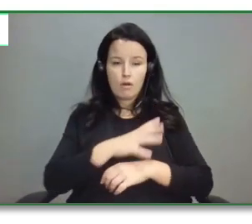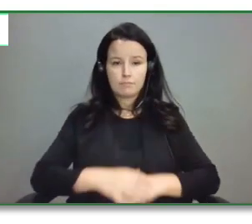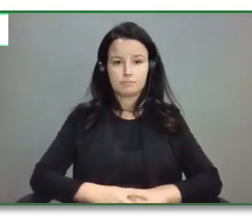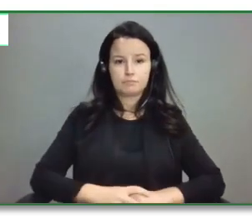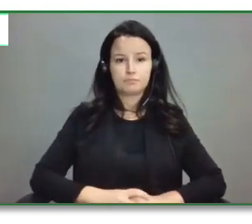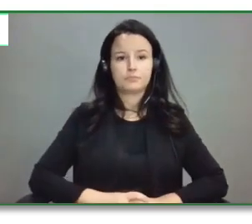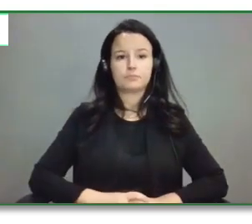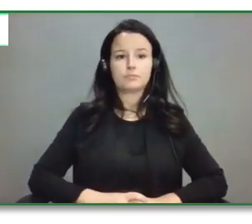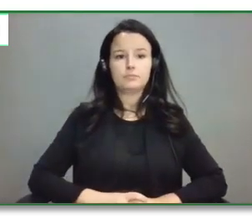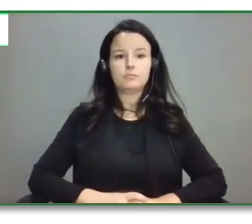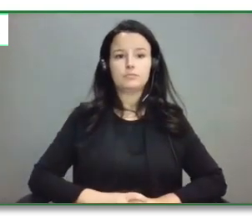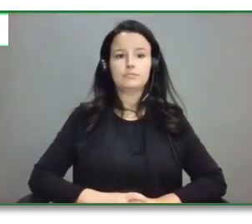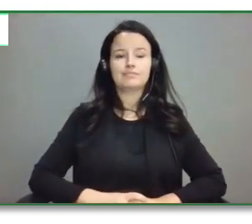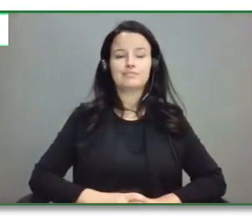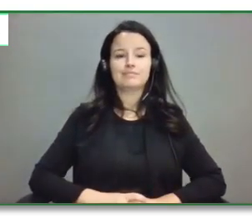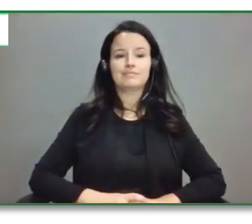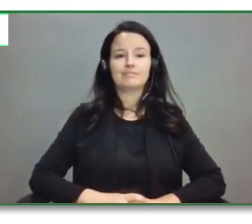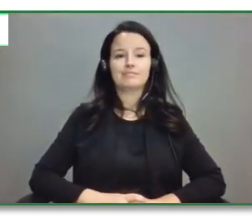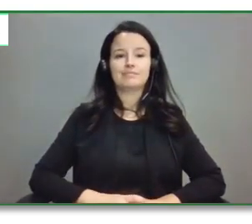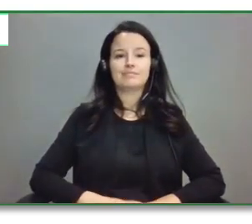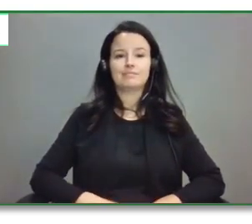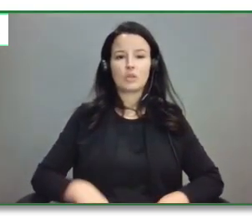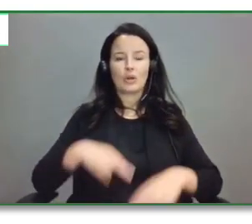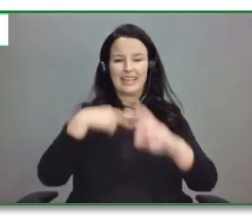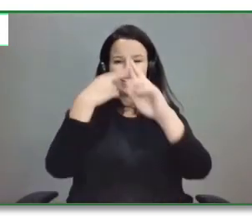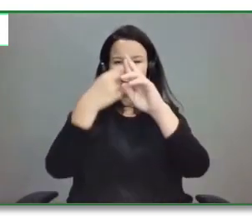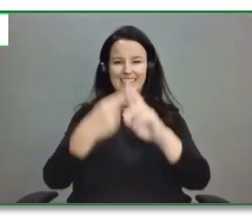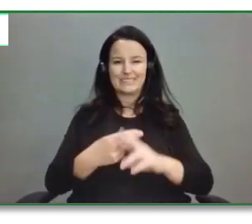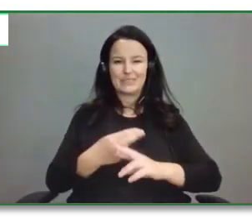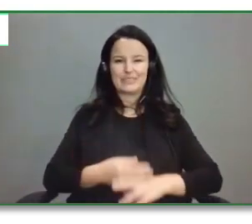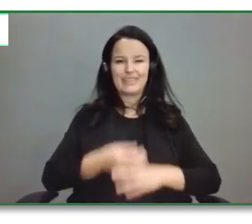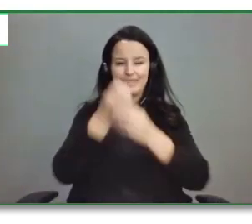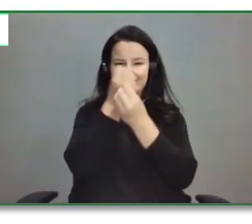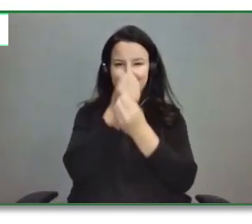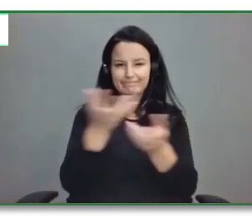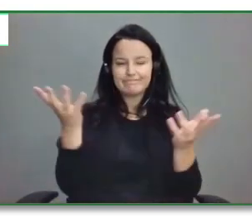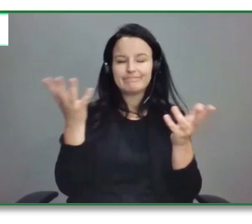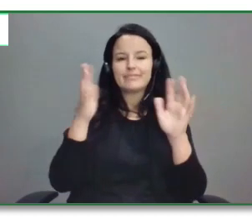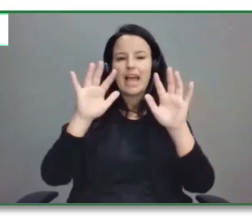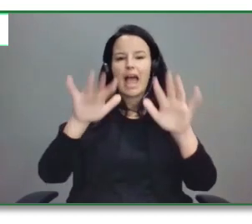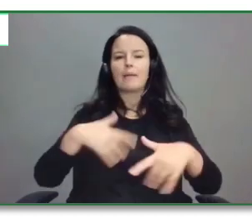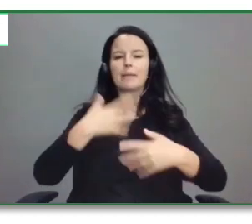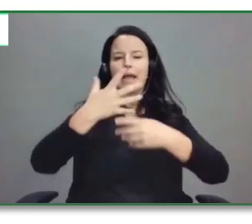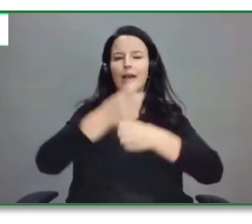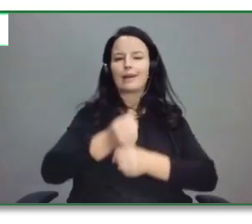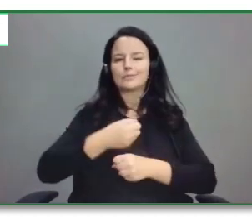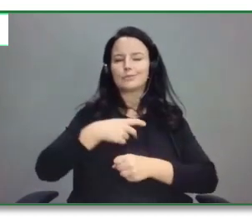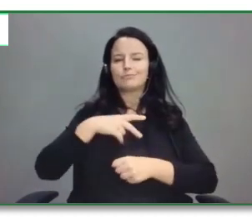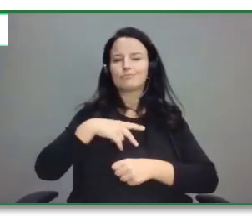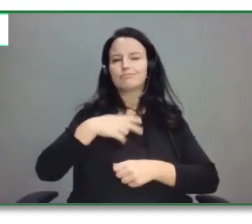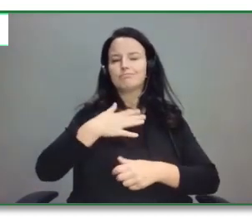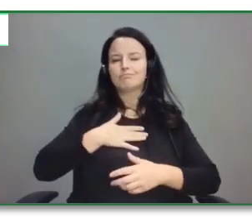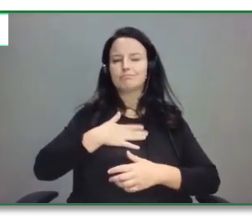après avoir partagé mes résultats dans la présentation je vais résumer mes conclusions